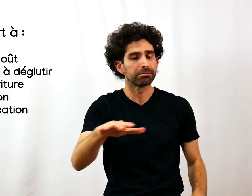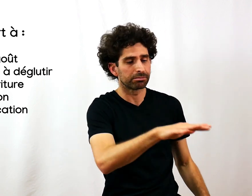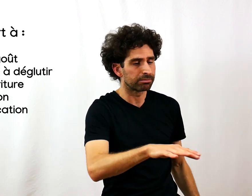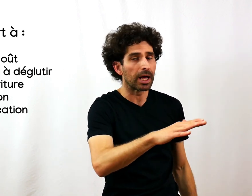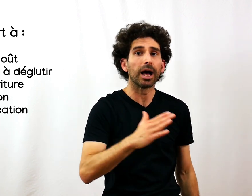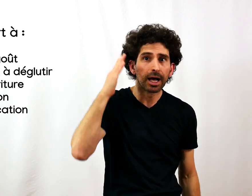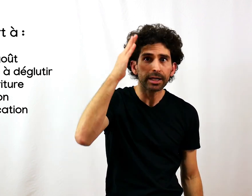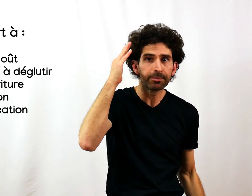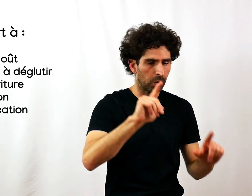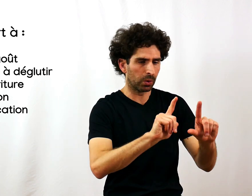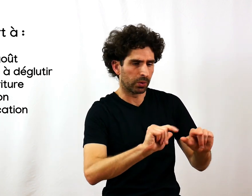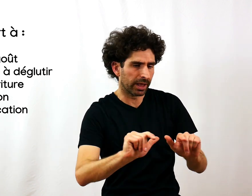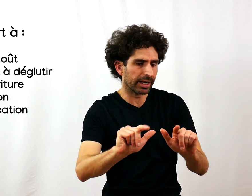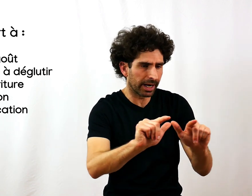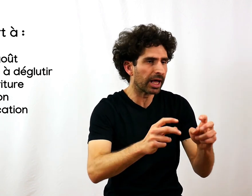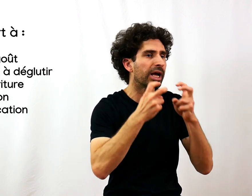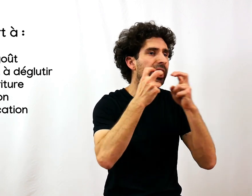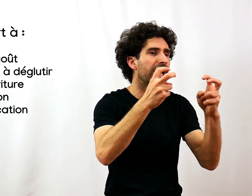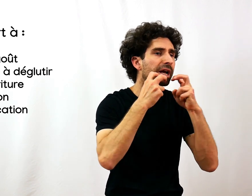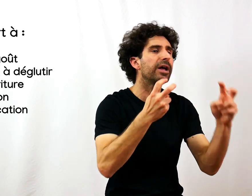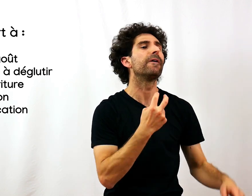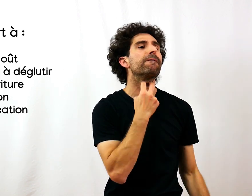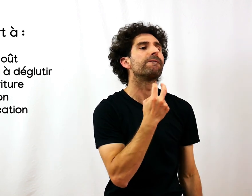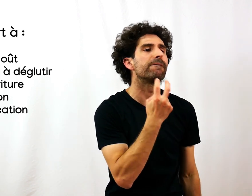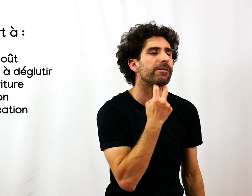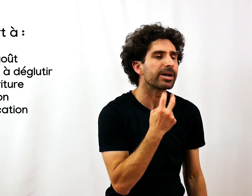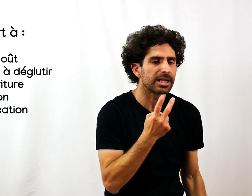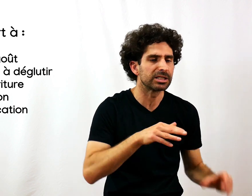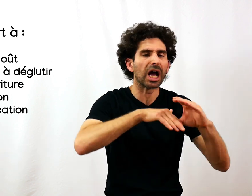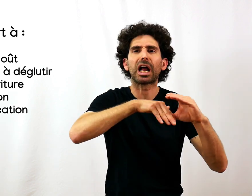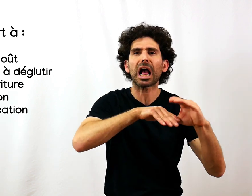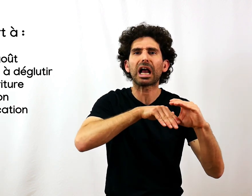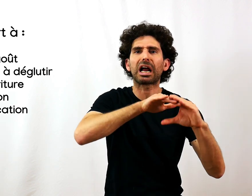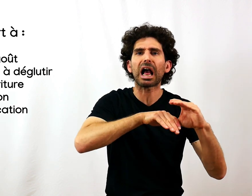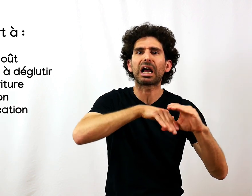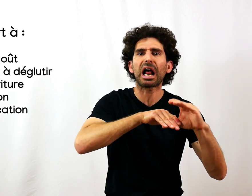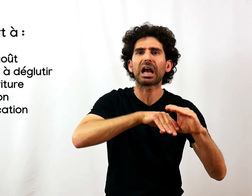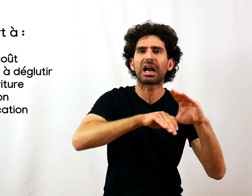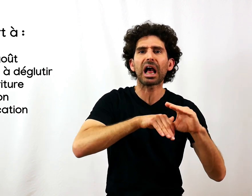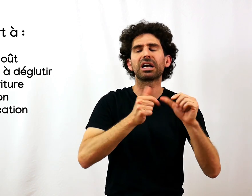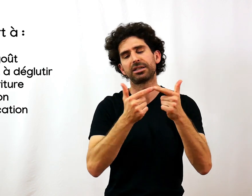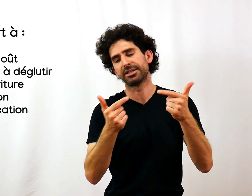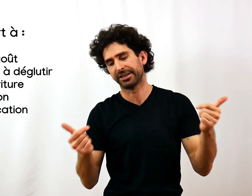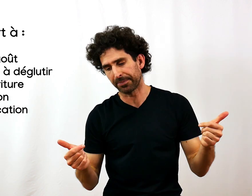et chez certains animaux, pour produire des cris, des vocalises, des claquements de langue, etc.